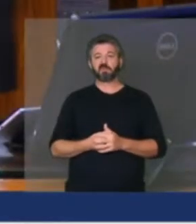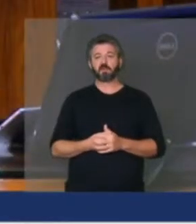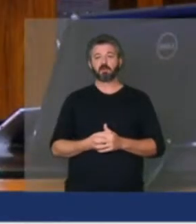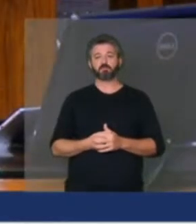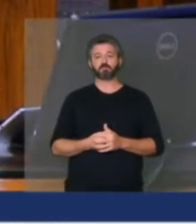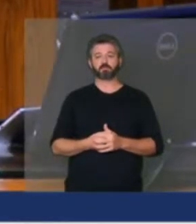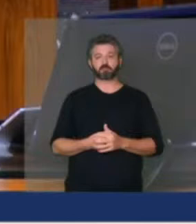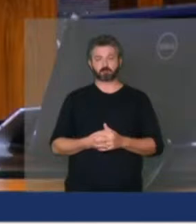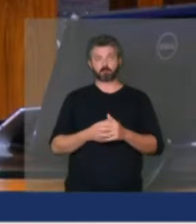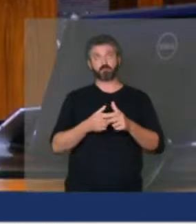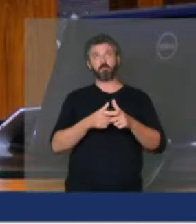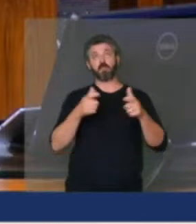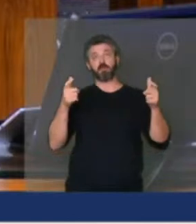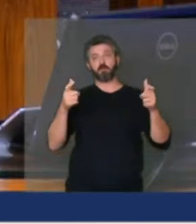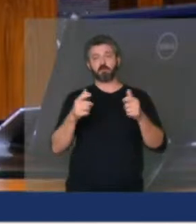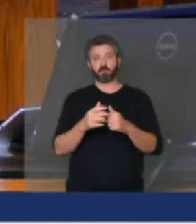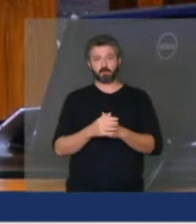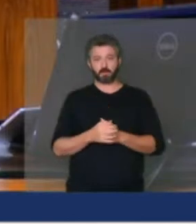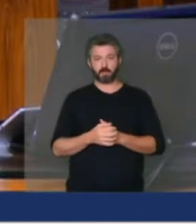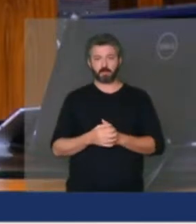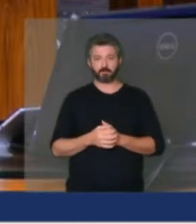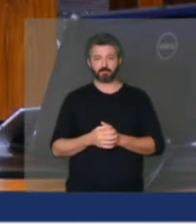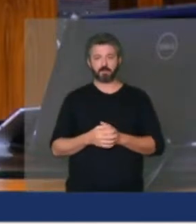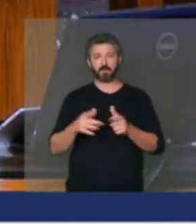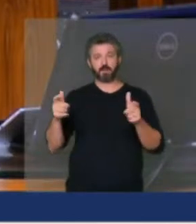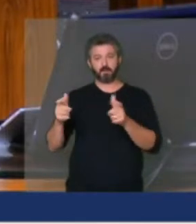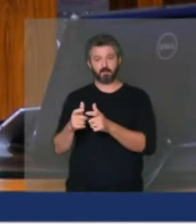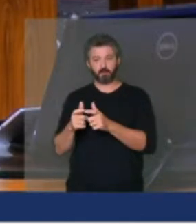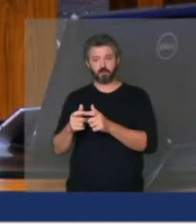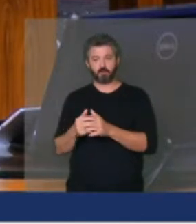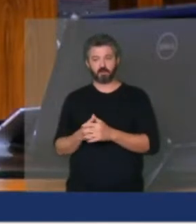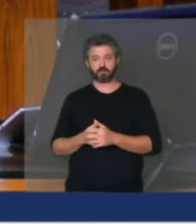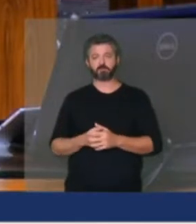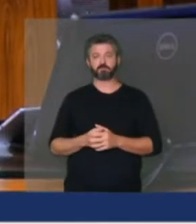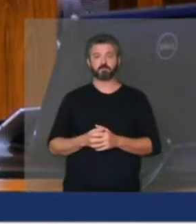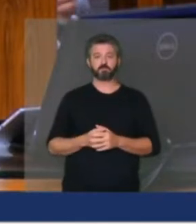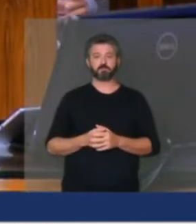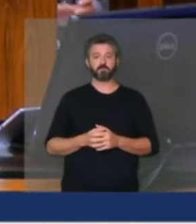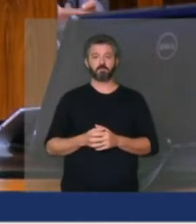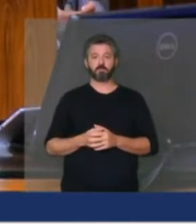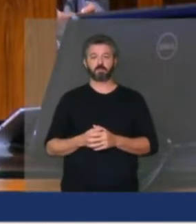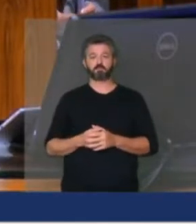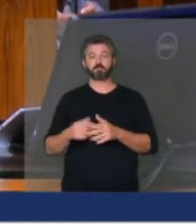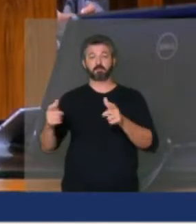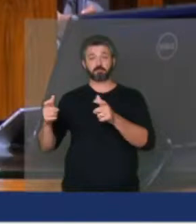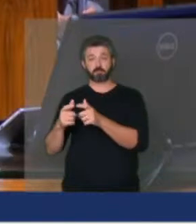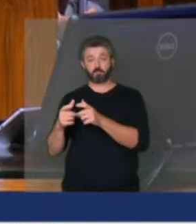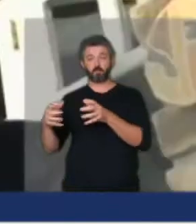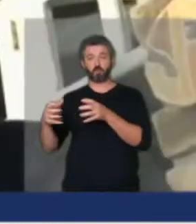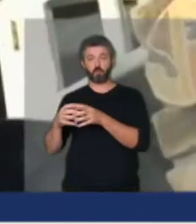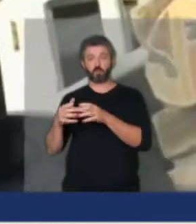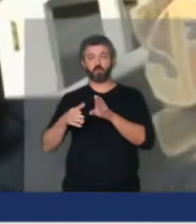MAIORIA? MINORIA? -- [DEPUTADO]: MAIORIA ENCAMINHA O VOTO SIM, PRESIDENTE. [PRESIDENTE]: MINORIA SIM, OPOSIÇÃO? -- [DEPUTADA]: